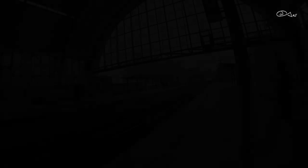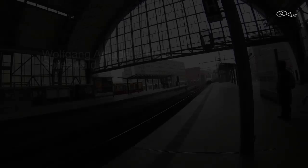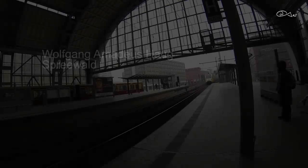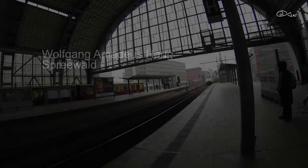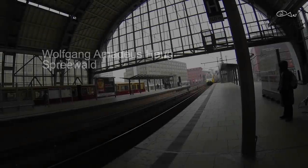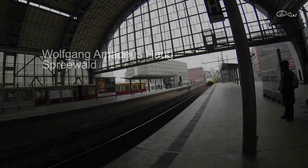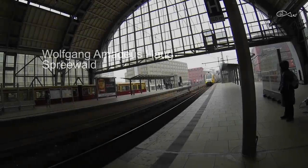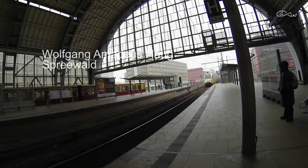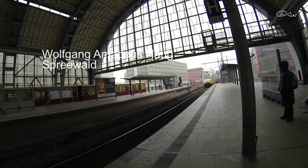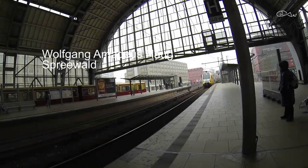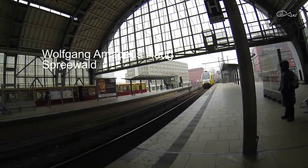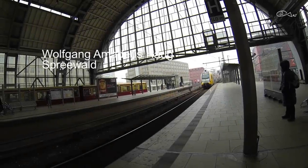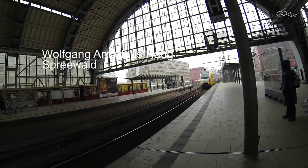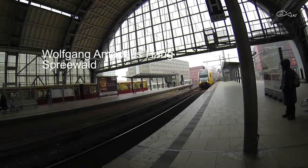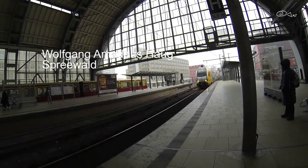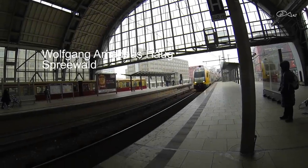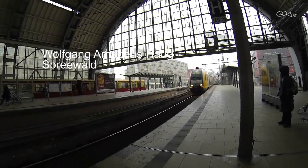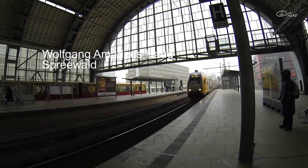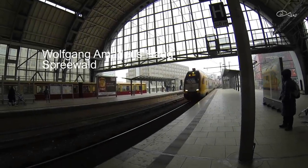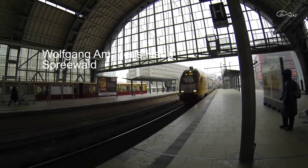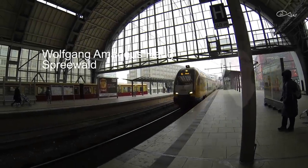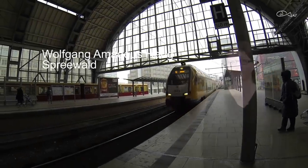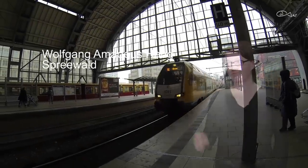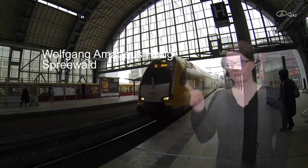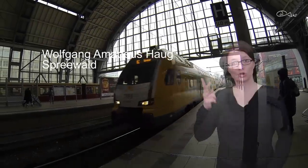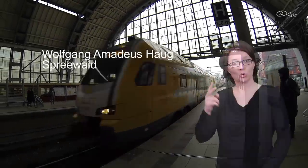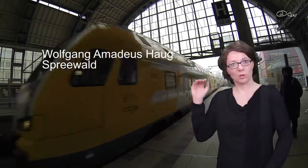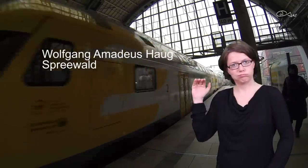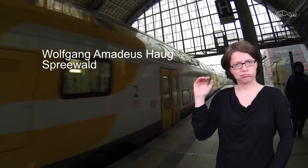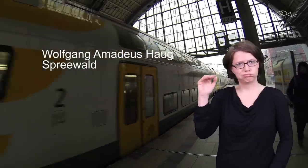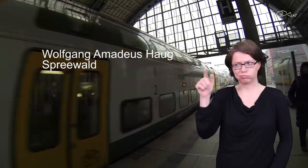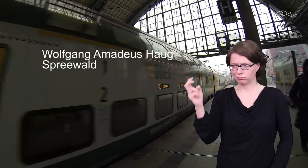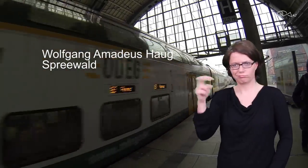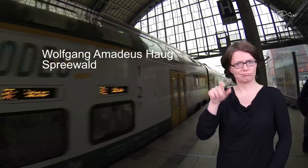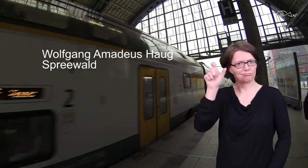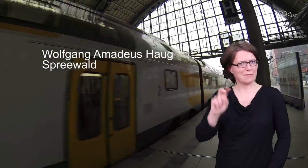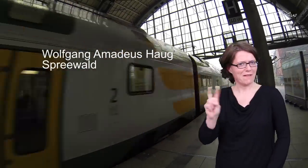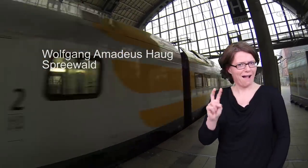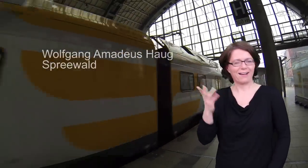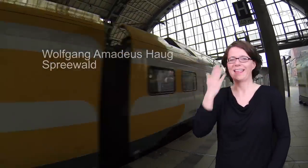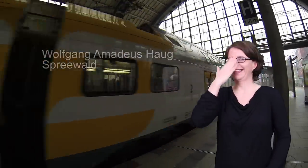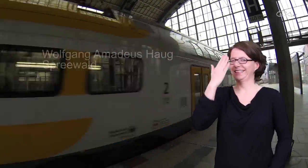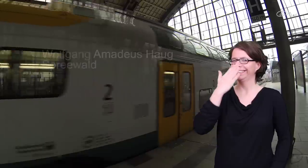(Der Zug fährt ein.) Der Zug fährt ein. Wer steigt dort aus?